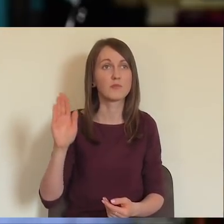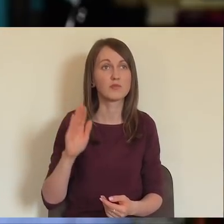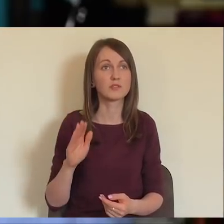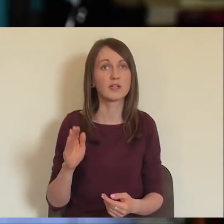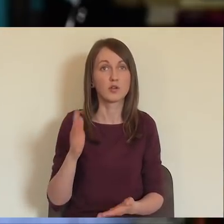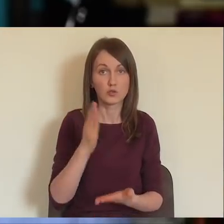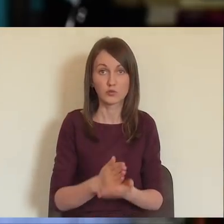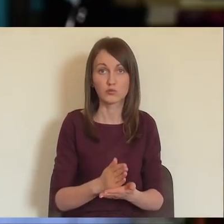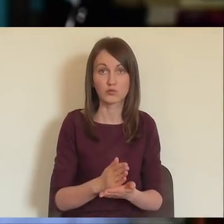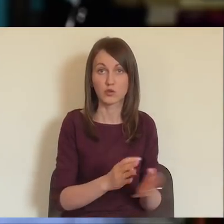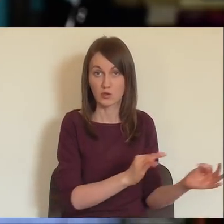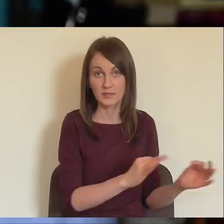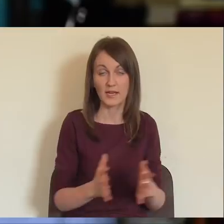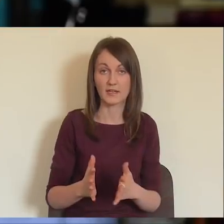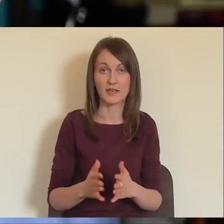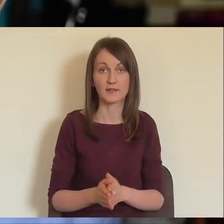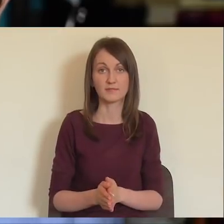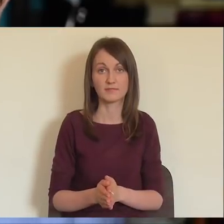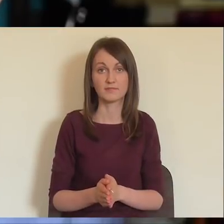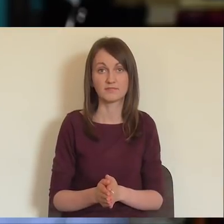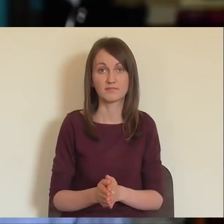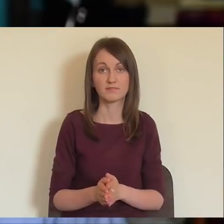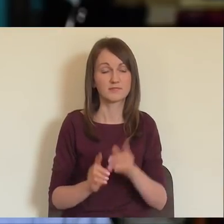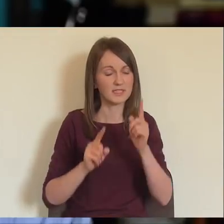Nie zawsze Bóg tak działa, zazwyczaj działa przez proces.